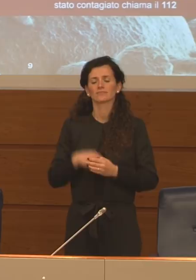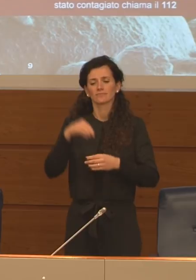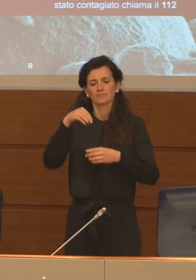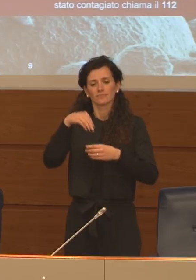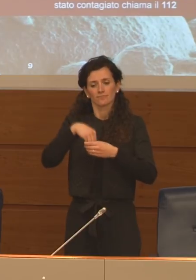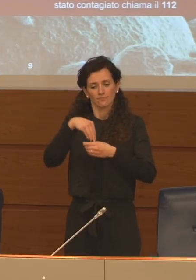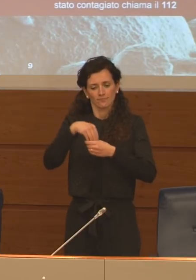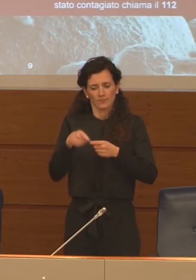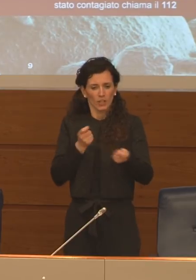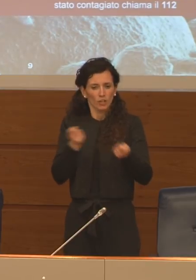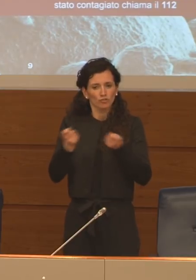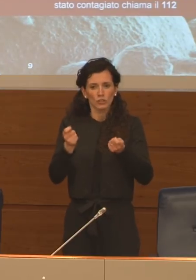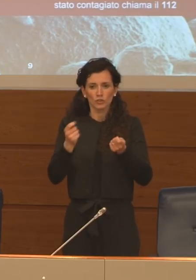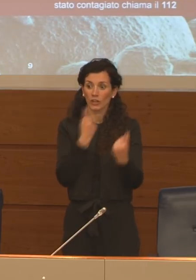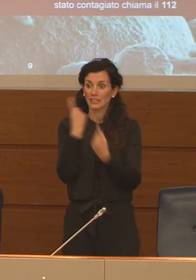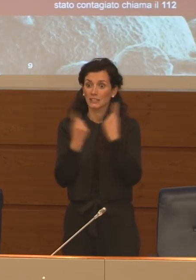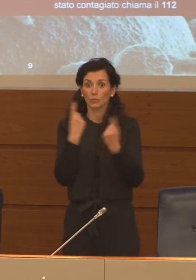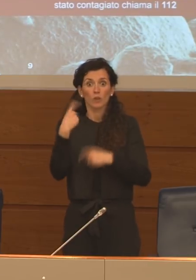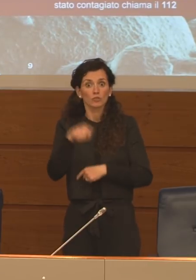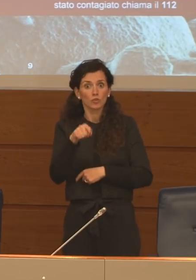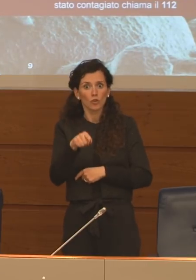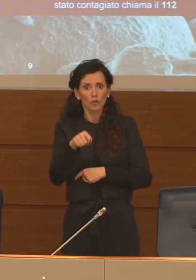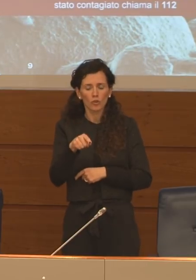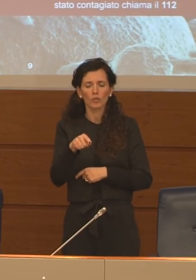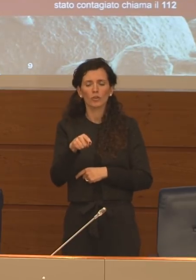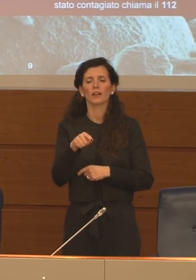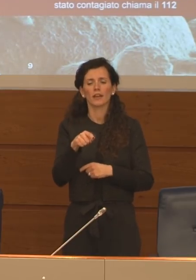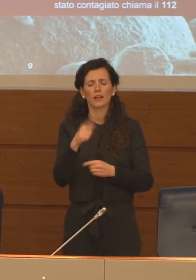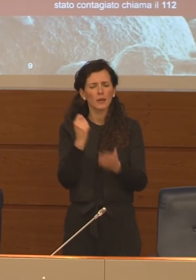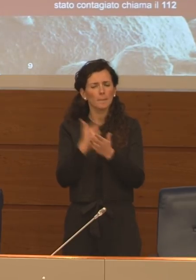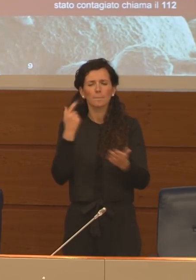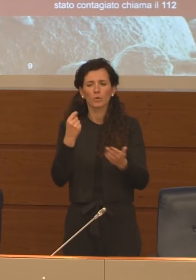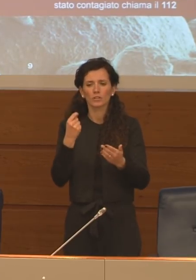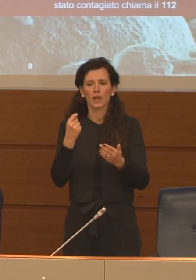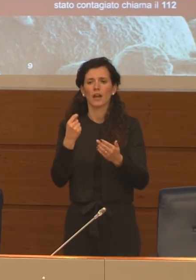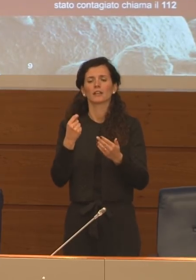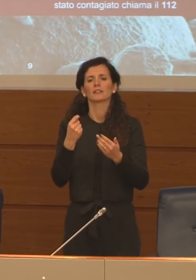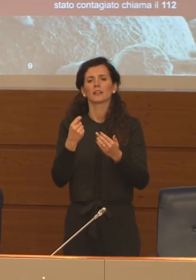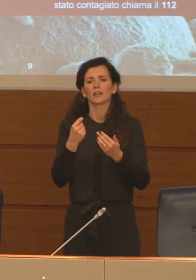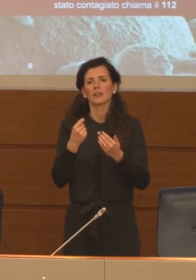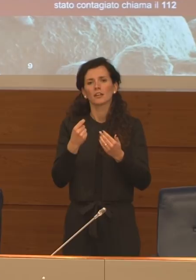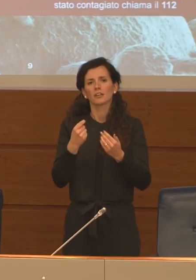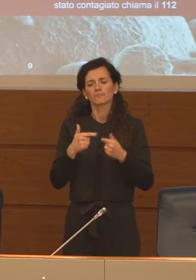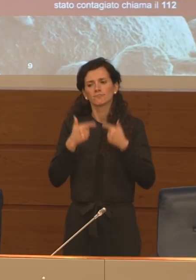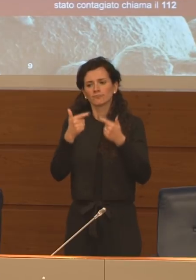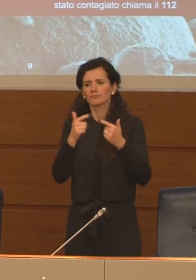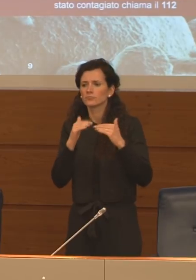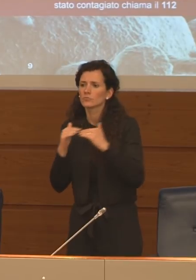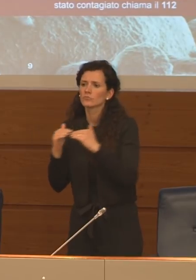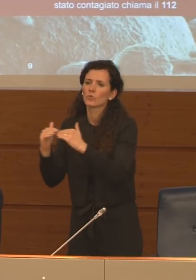questi eventi è avere anche un flusso informativo omogeneo, standardizzato che